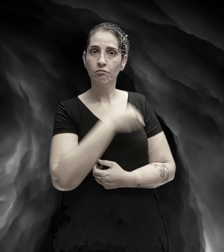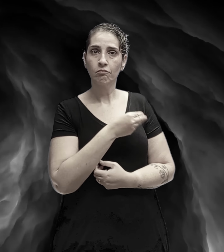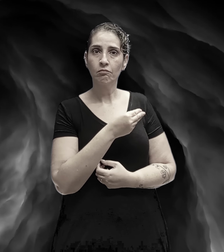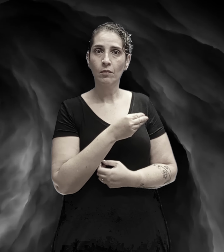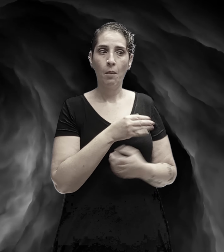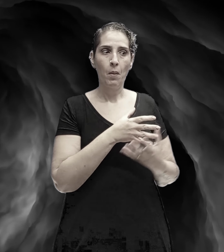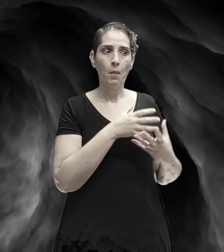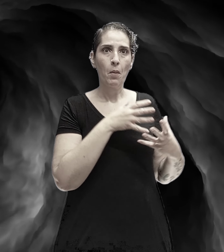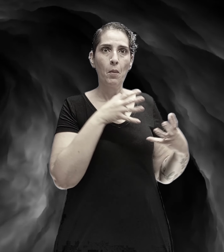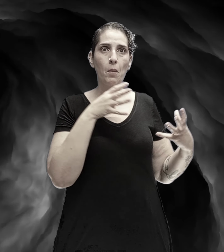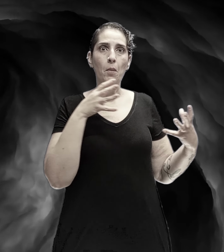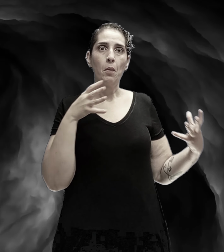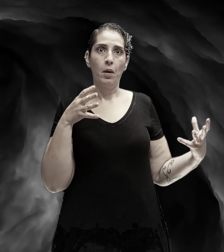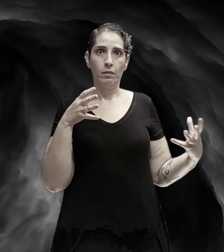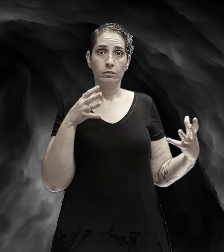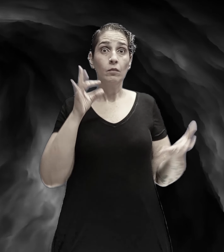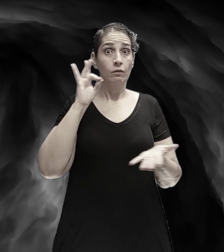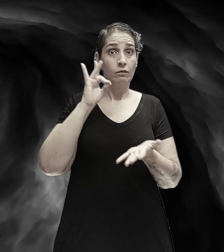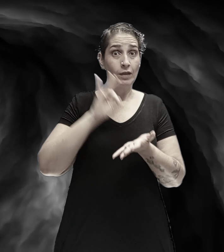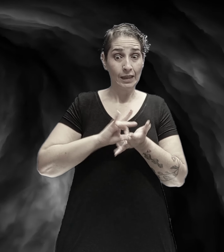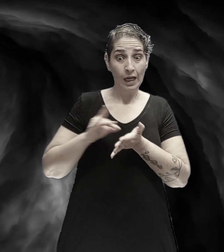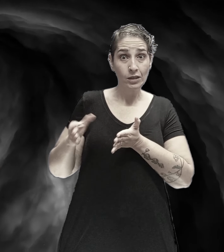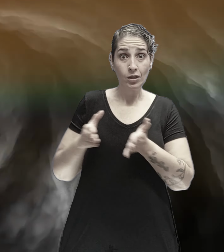O verdadeiro caminho está em observá lo,